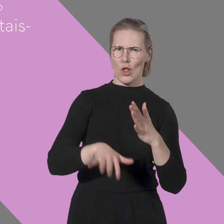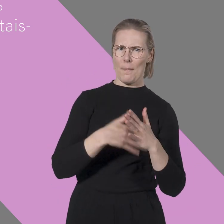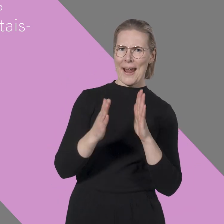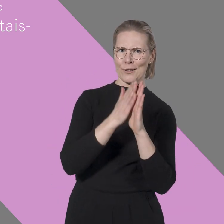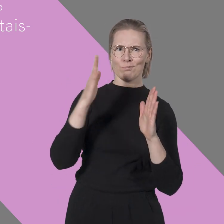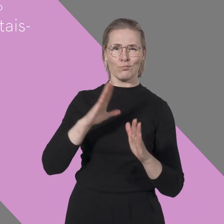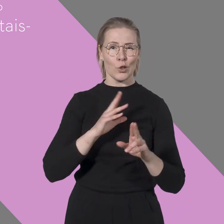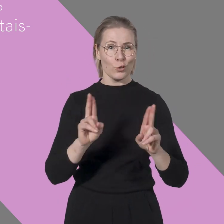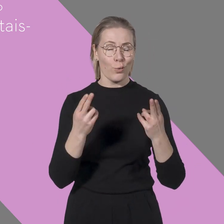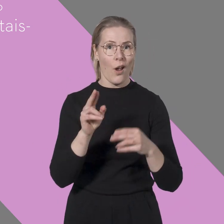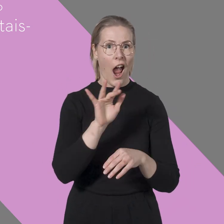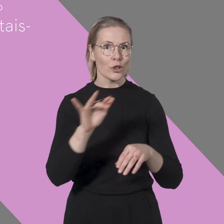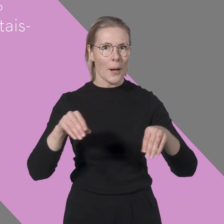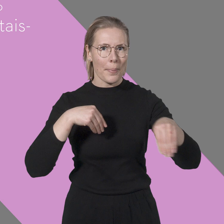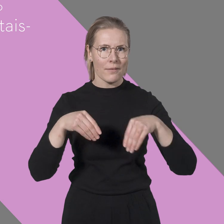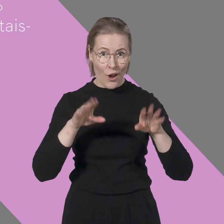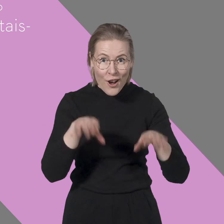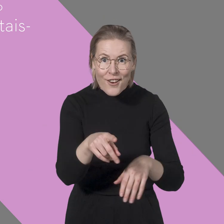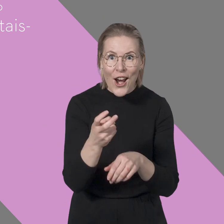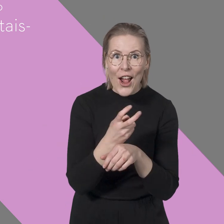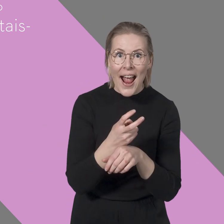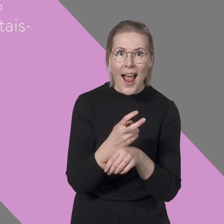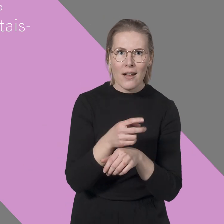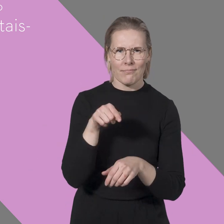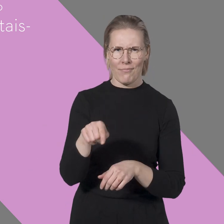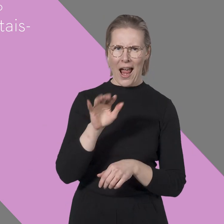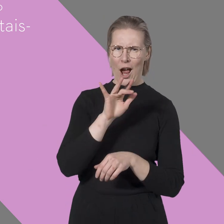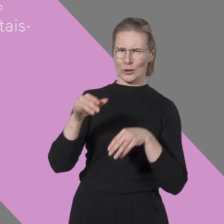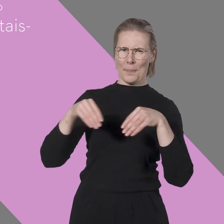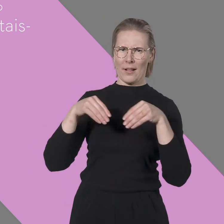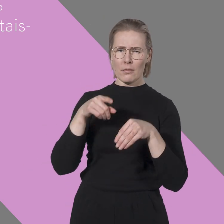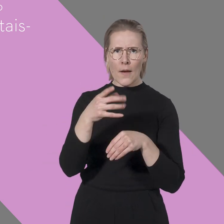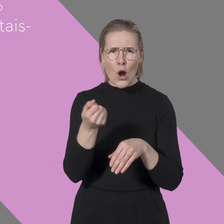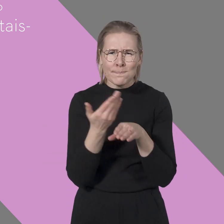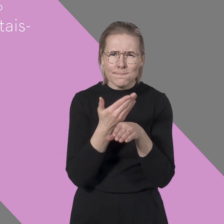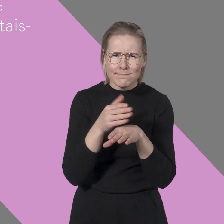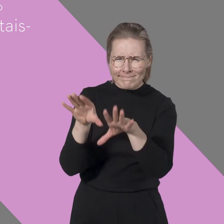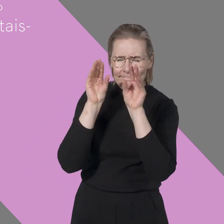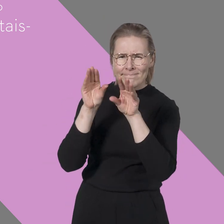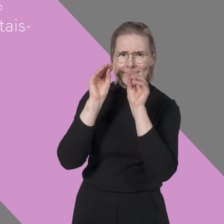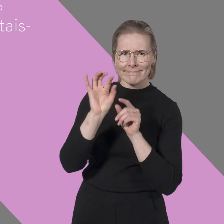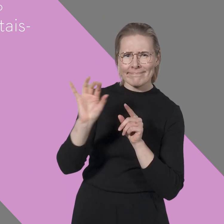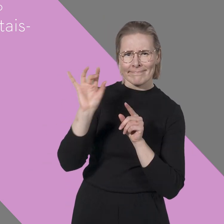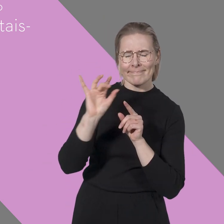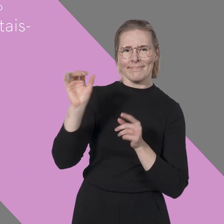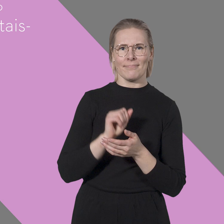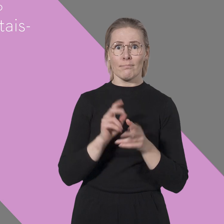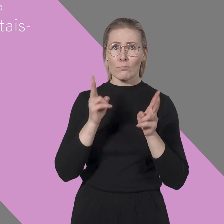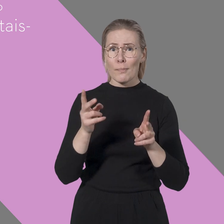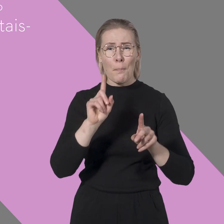Oletko jo käynyt kokeilemassa uutta aakkospeliä Viittomakielisessä kirjastossa? Aakkospelin avulla voit harjoitella sormiaakkosten ymmärtämistä -